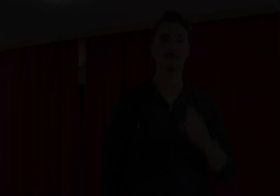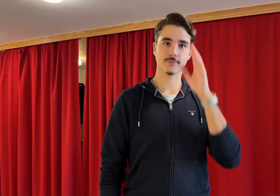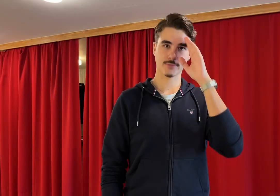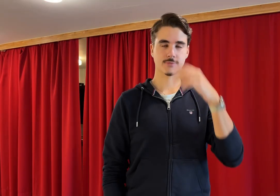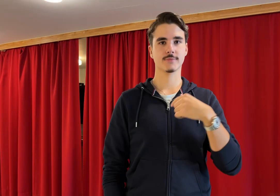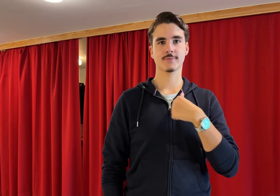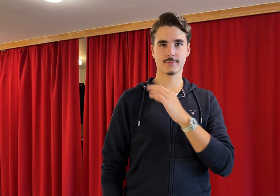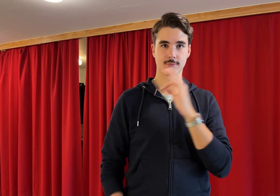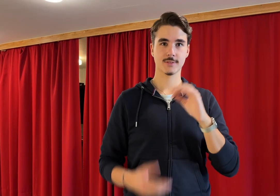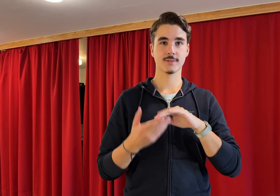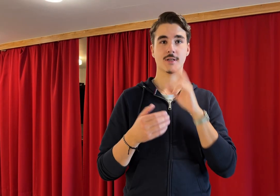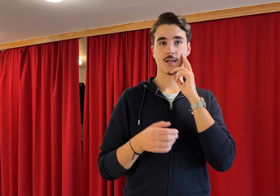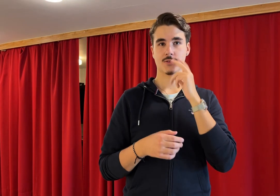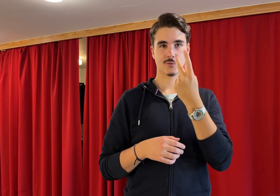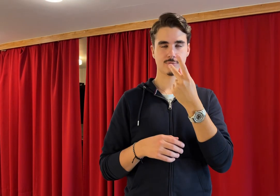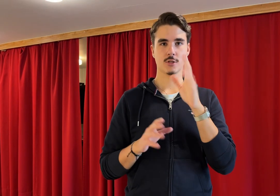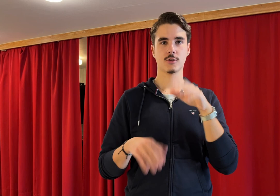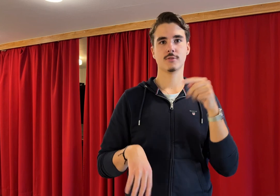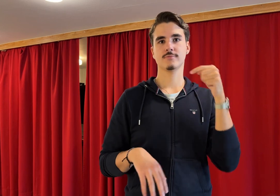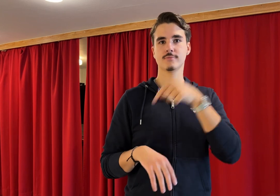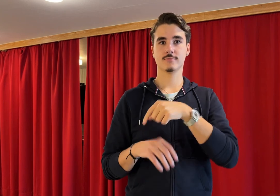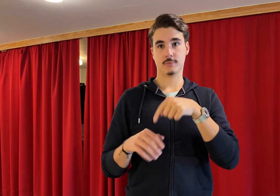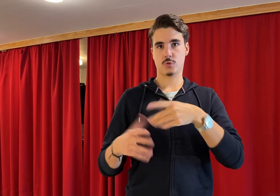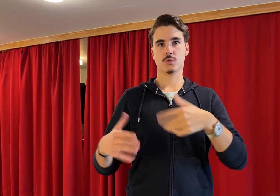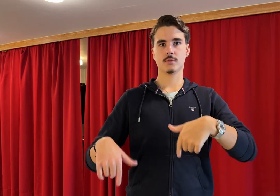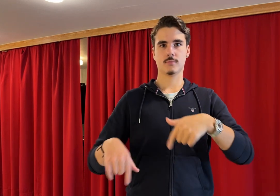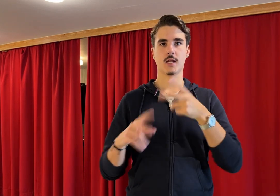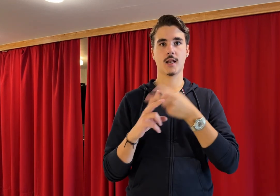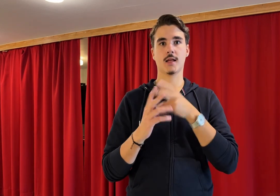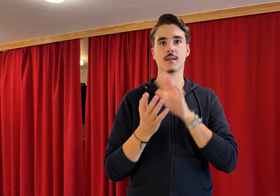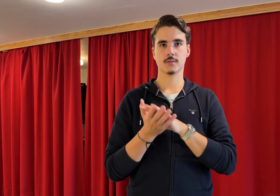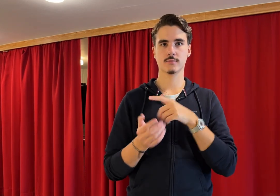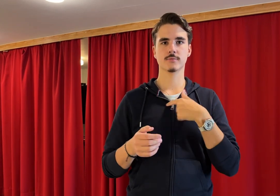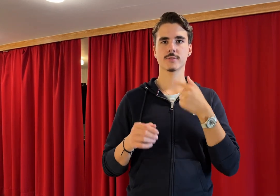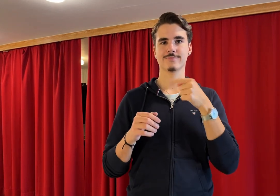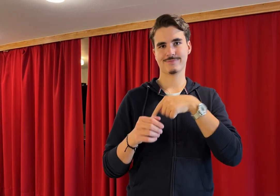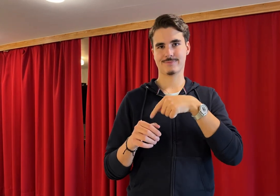Moi, olen Felix, olemme Ainon kanssa täällä Lahdessa -